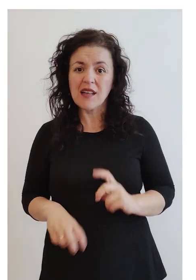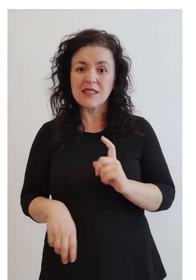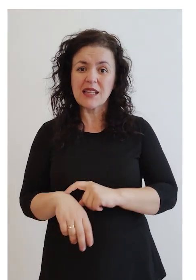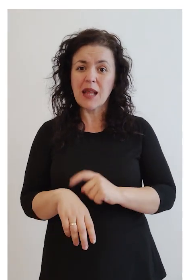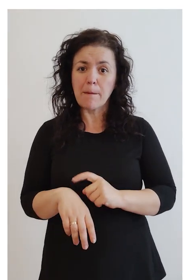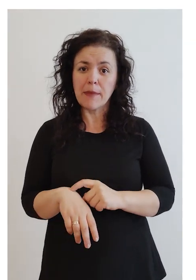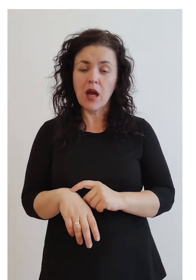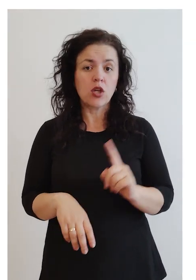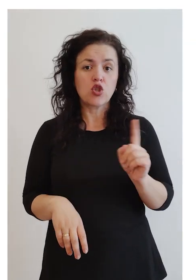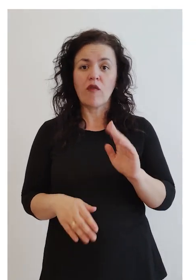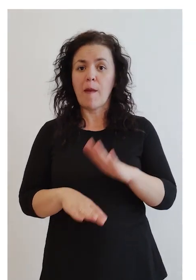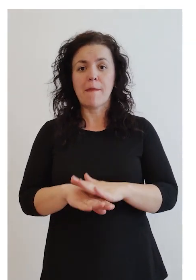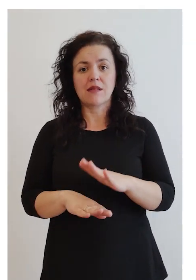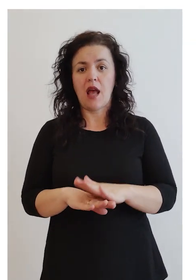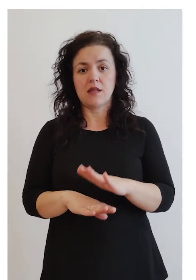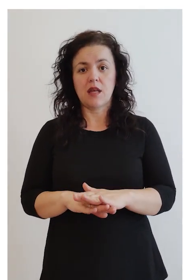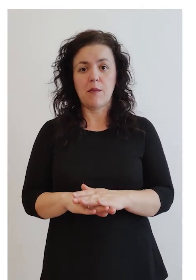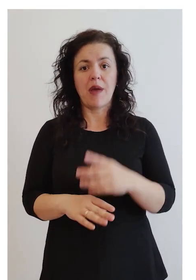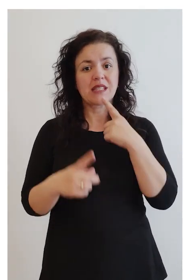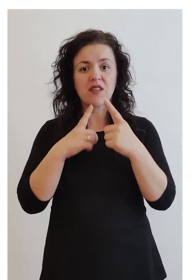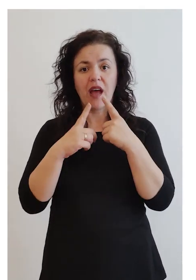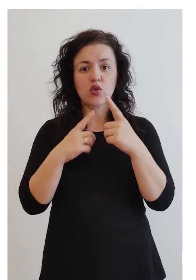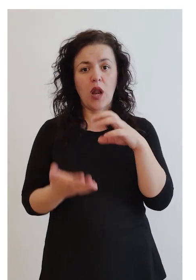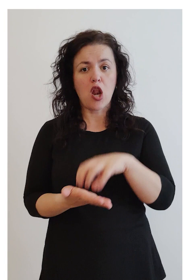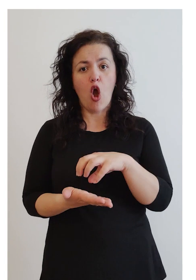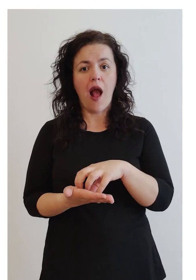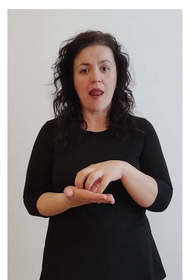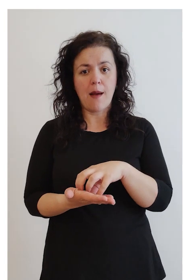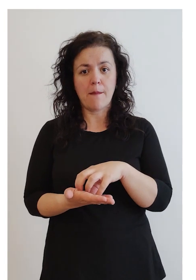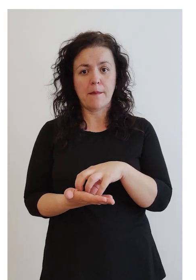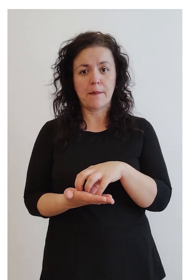Folosiți-vă cea mai bună judecată pentru alegerea restaurantelor.